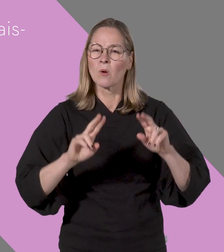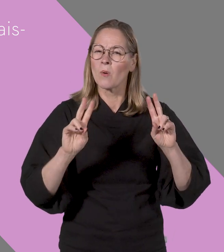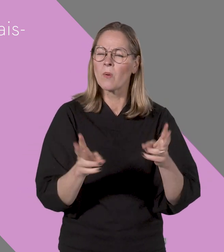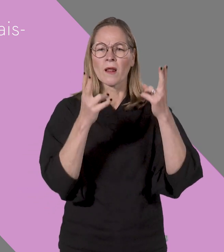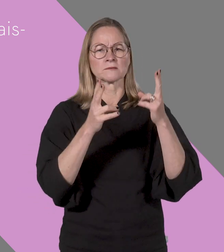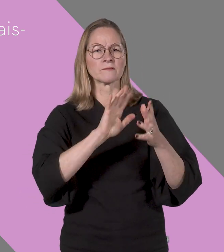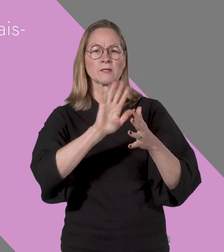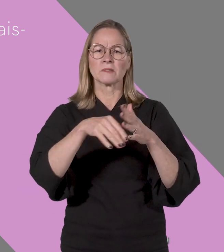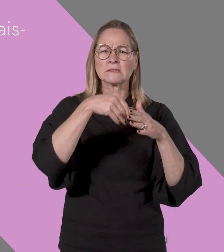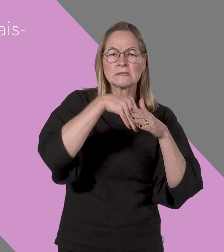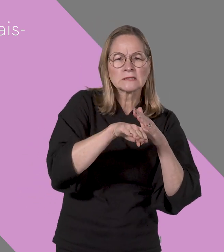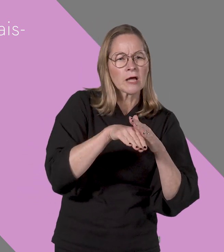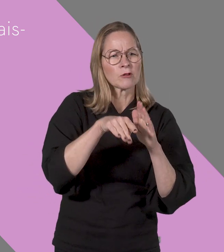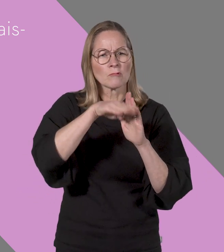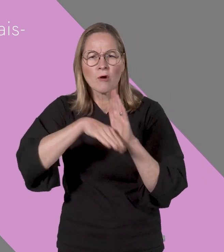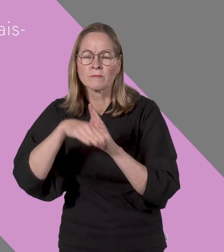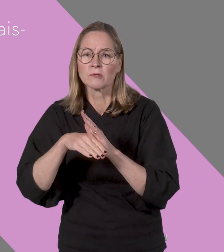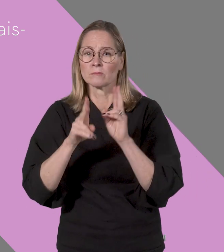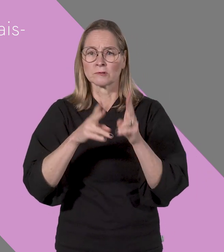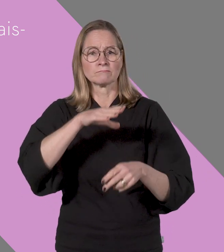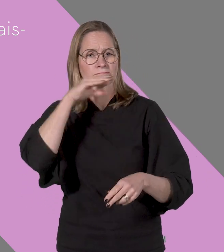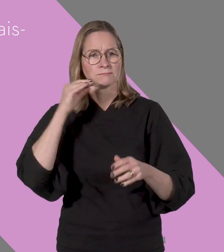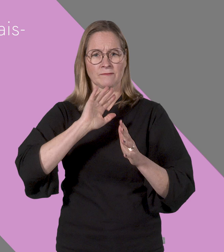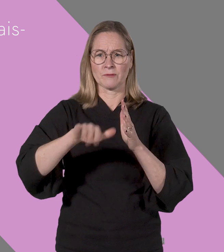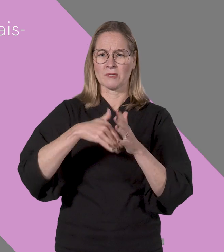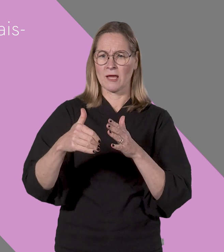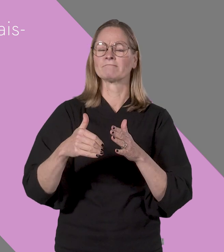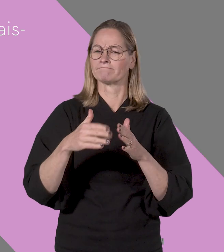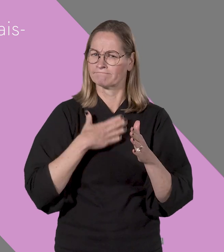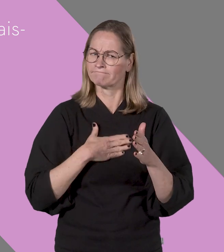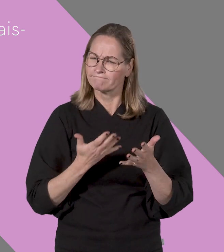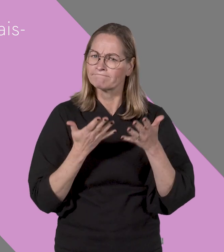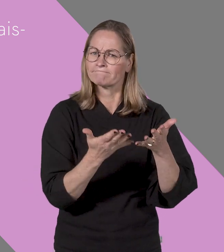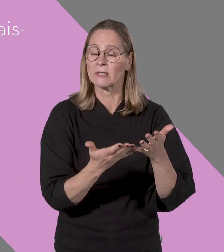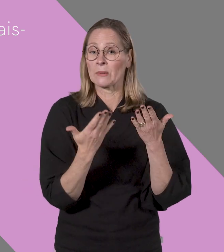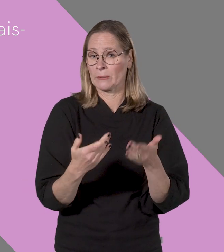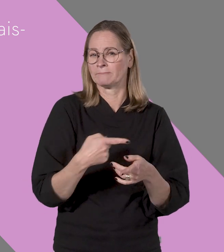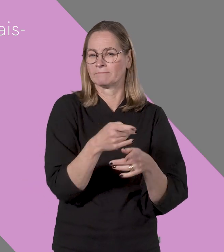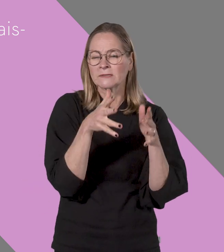Uudenlaisia viittomakielisiä sisältöjä myös suomenruotsalaisella viittomakielellä -